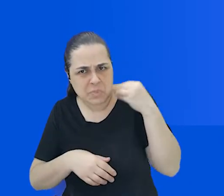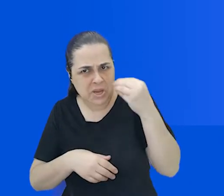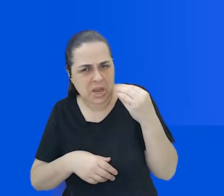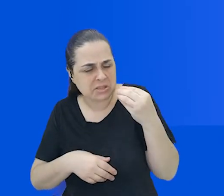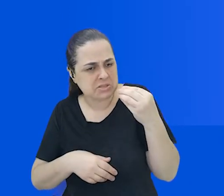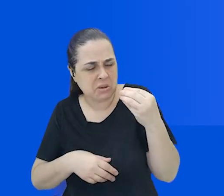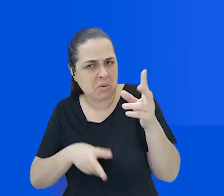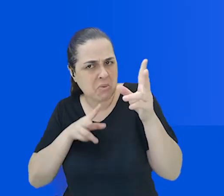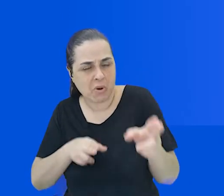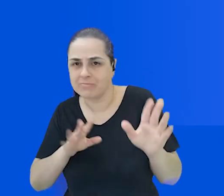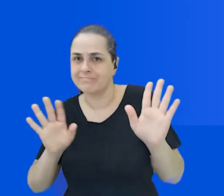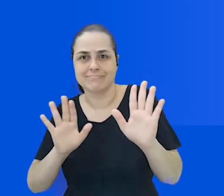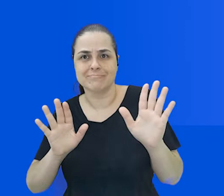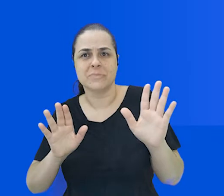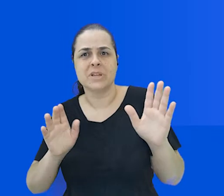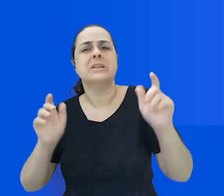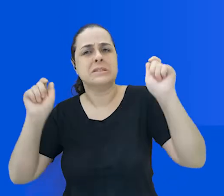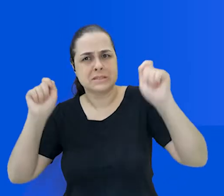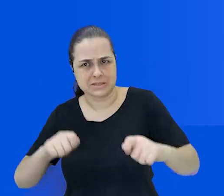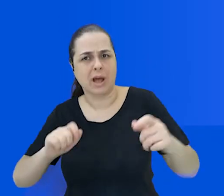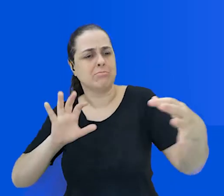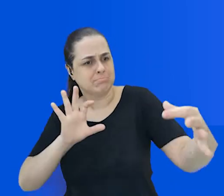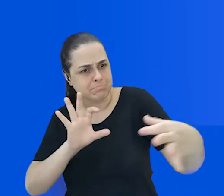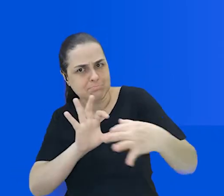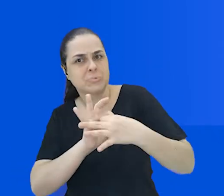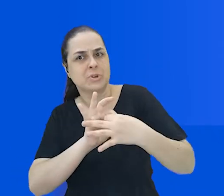para de alguma maneira a gente conseguir se conectar com esse outro ser humano.